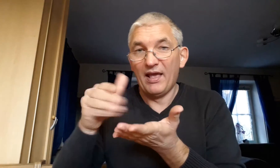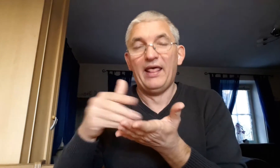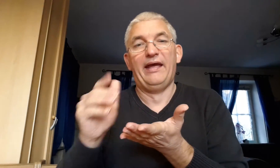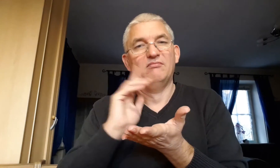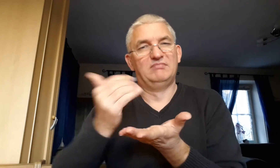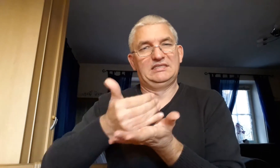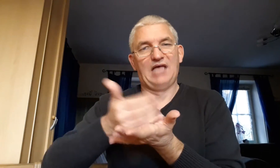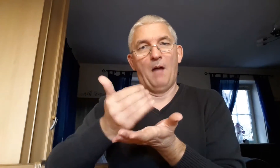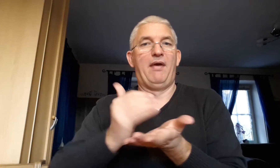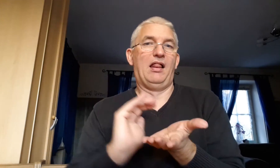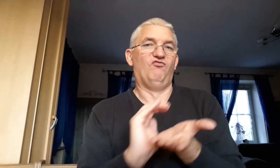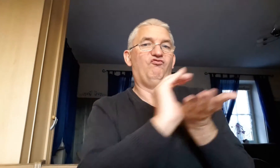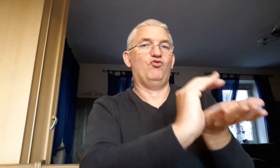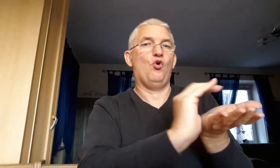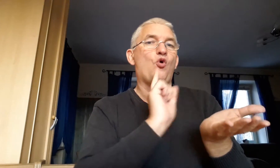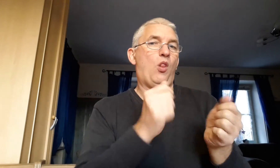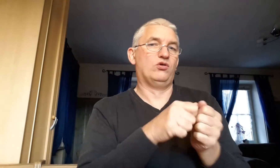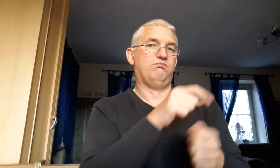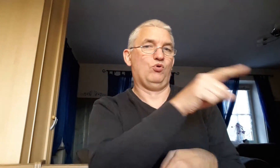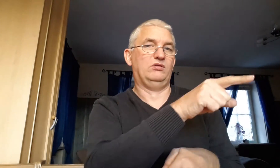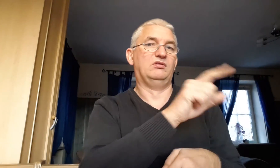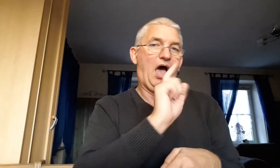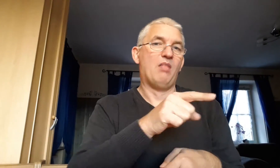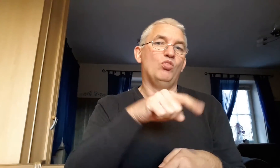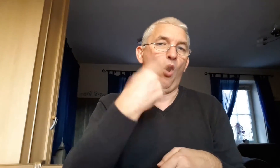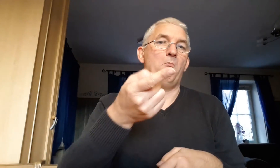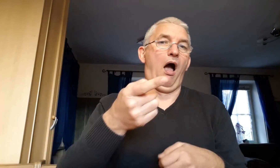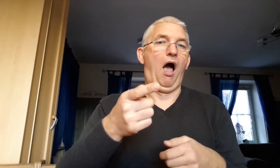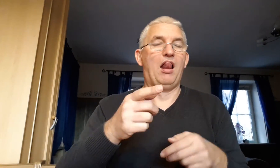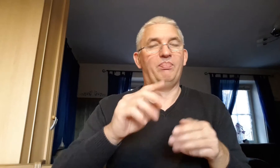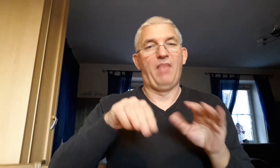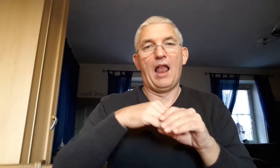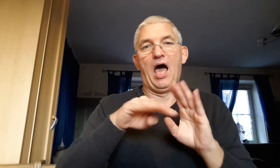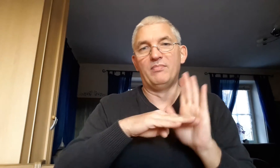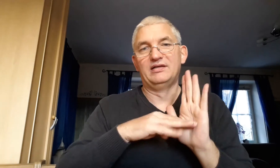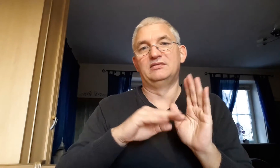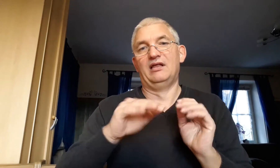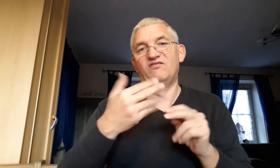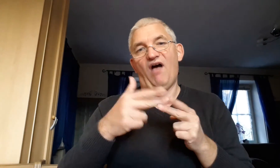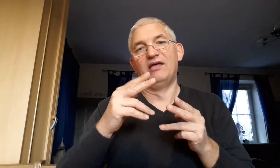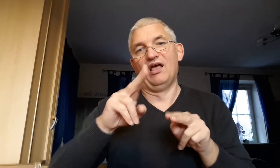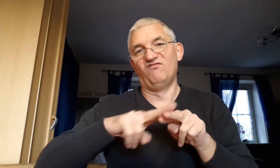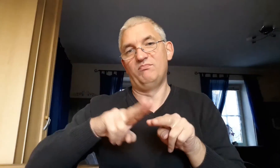Wenn Ablehnungen kommen, sollten wir sie sammeln und dem Gehörlosen-Bund übergeben. Damit könnte das Teilhabegesetz verbessert werden.